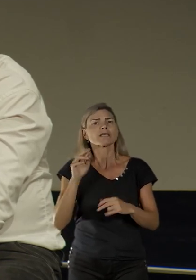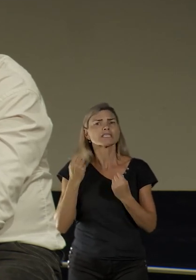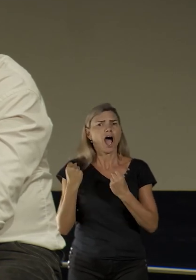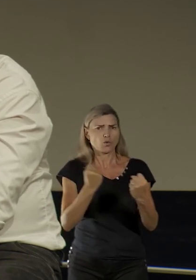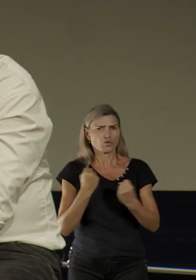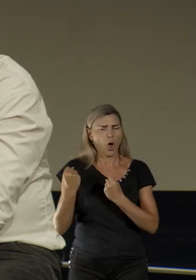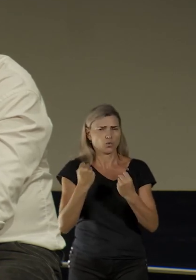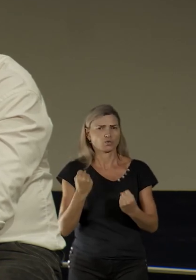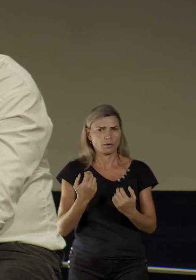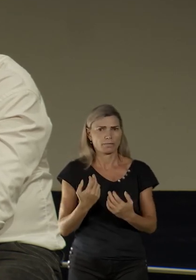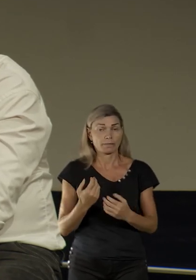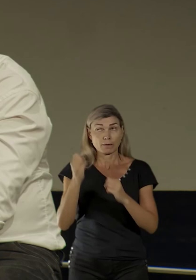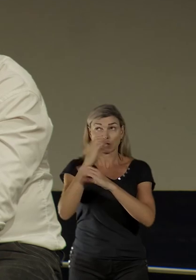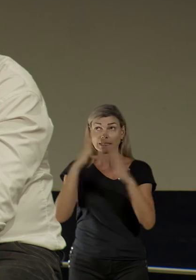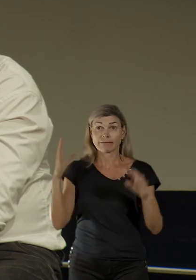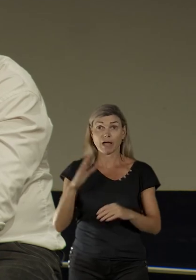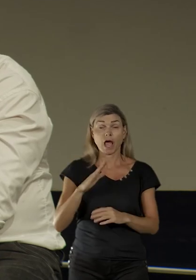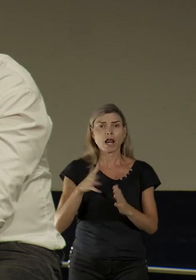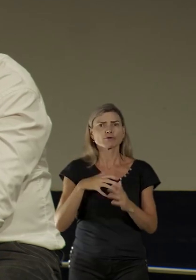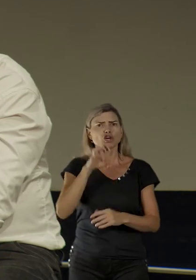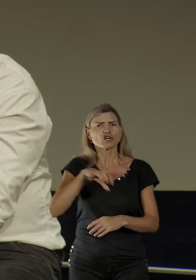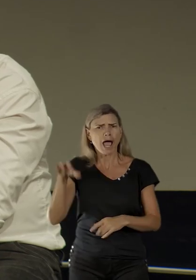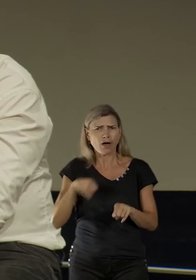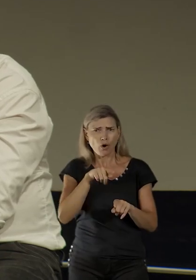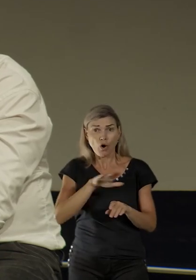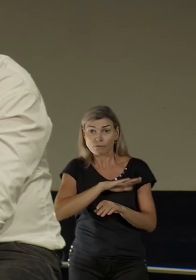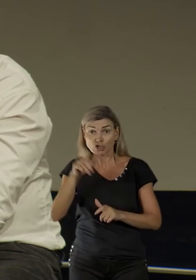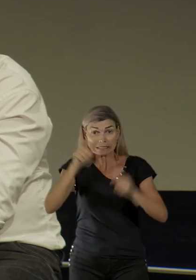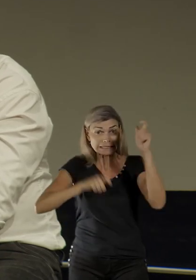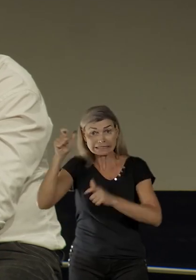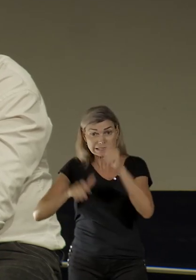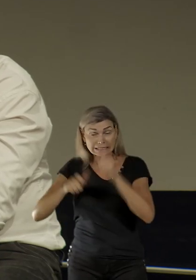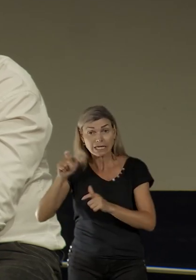Představa, že všechny vysoké domy v Chicagu mají adekvátní množství parkovacích míst